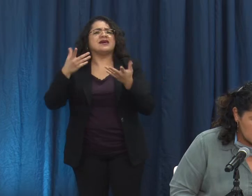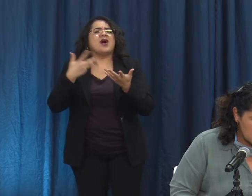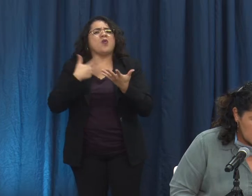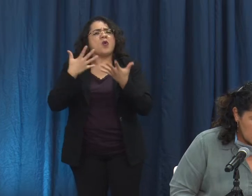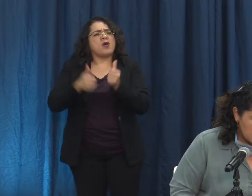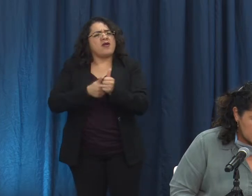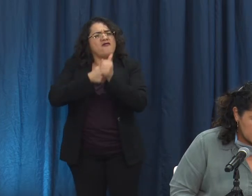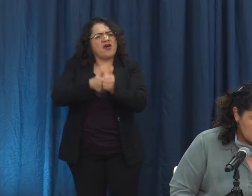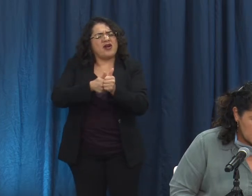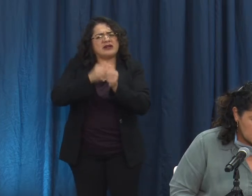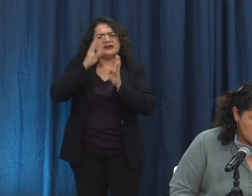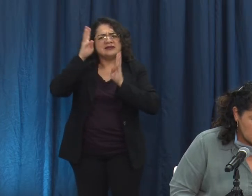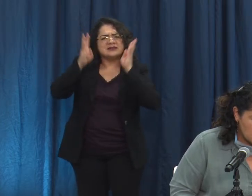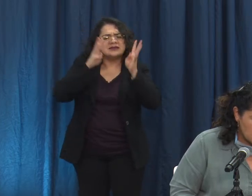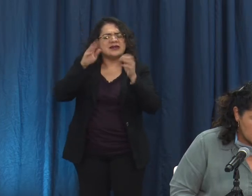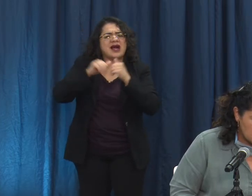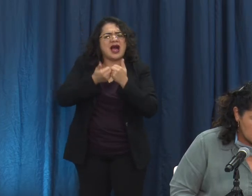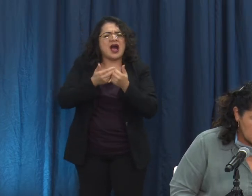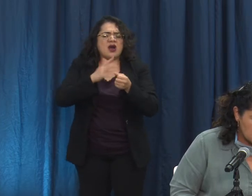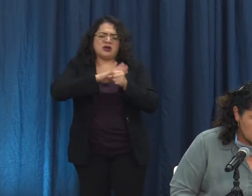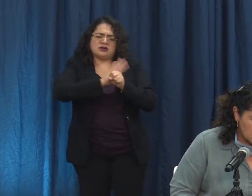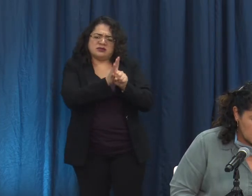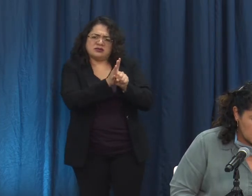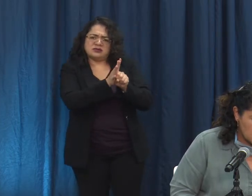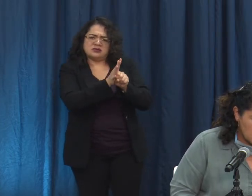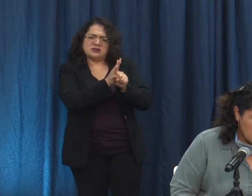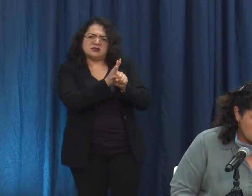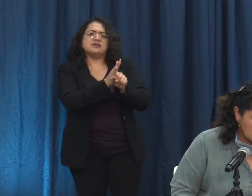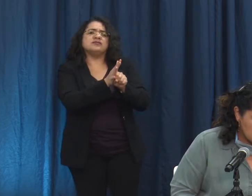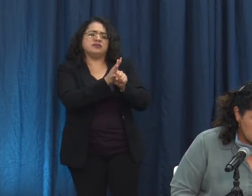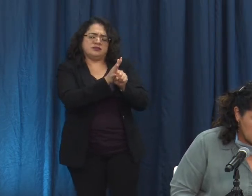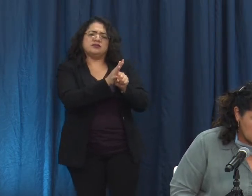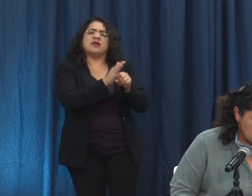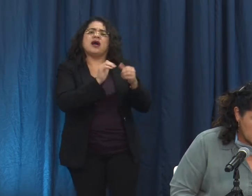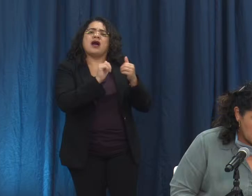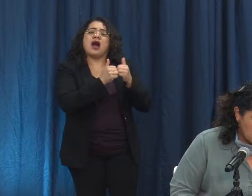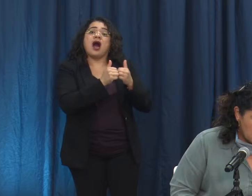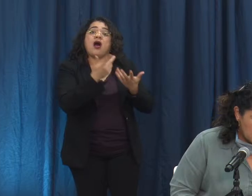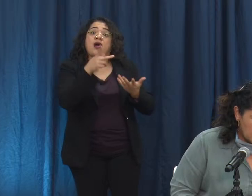en el tratamiento del Corona Vera's incluyen dou el uso de plasma de la